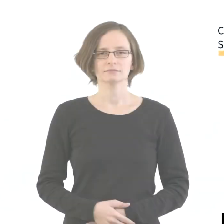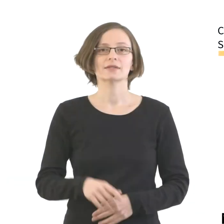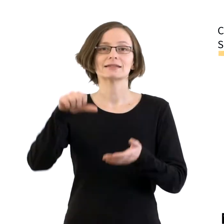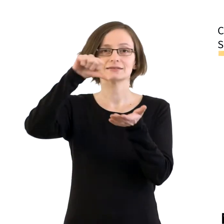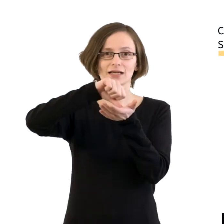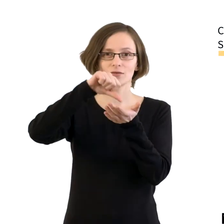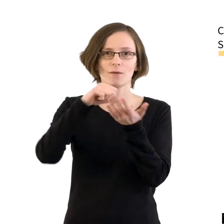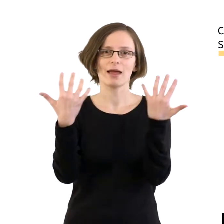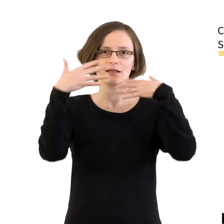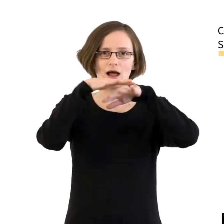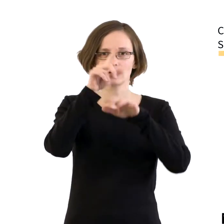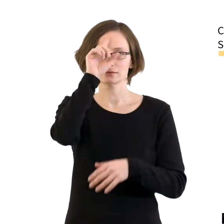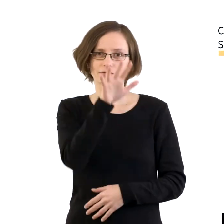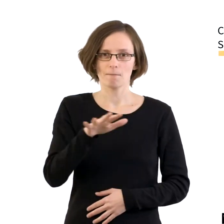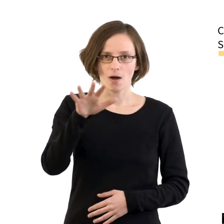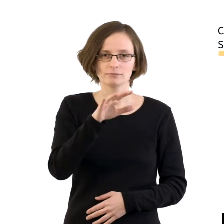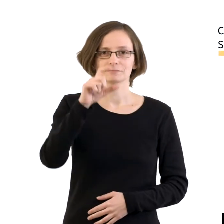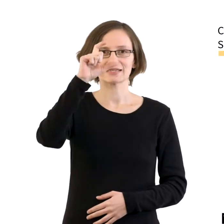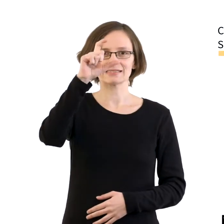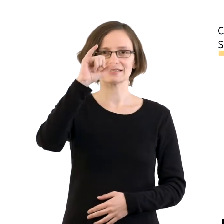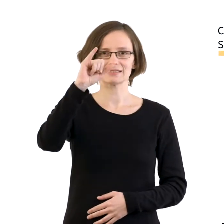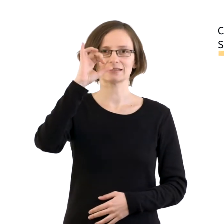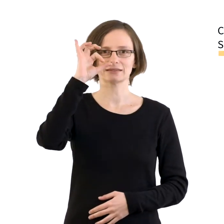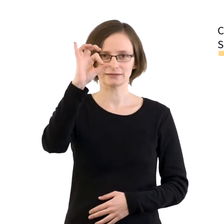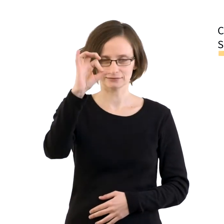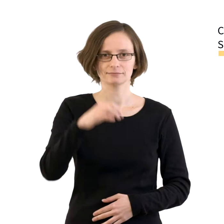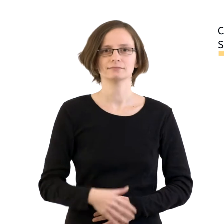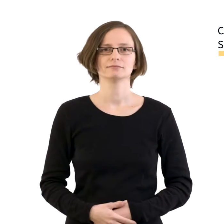Centrum Integracji Społecznej (CIS)